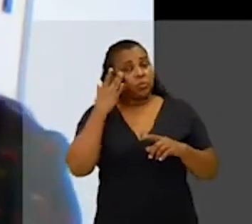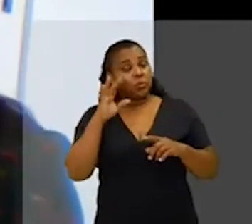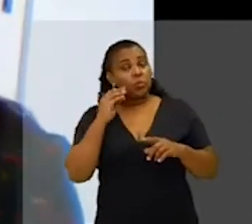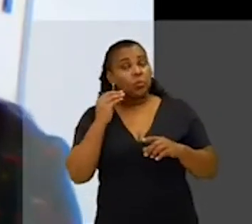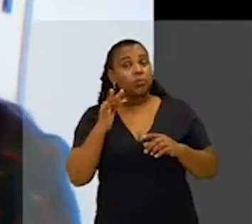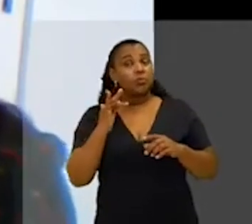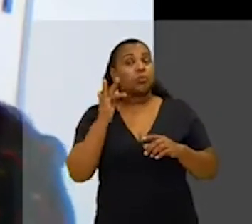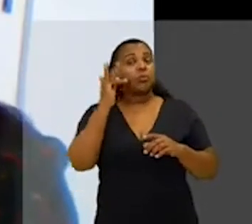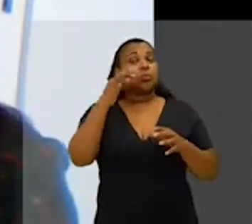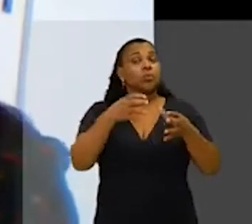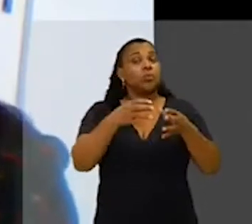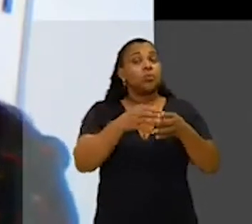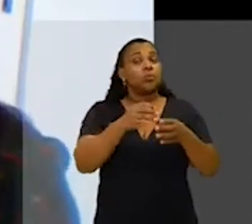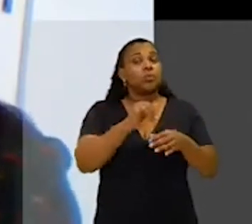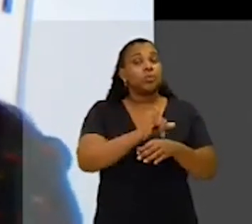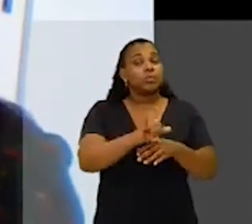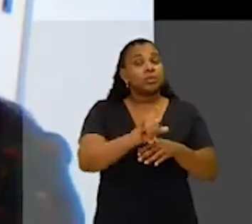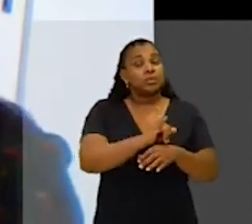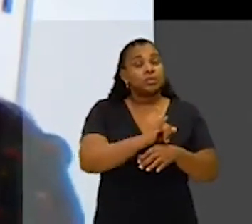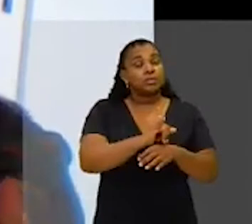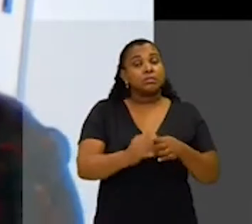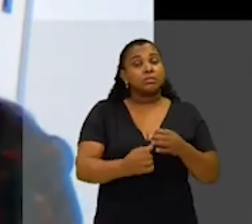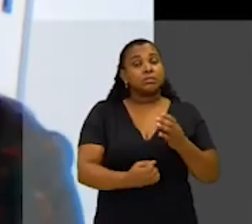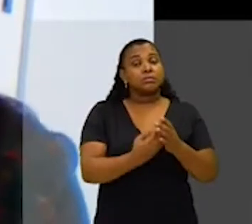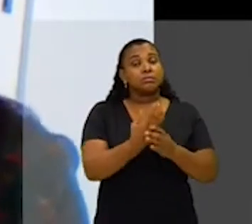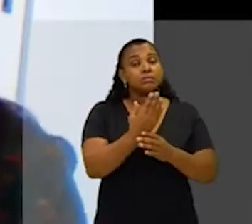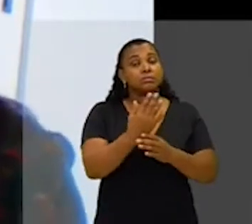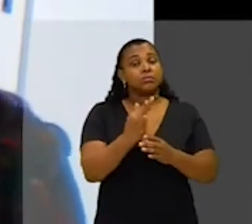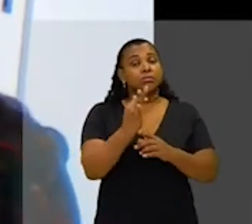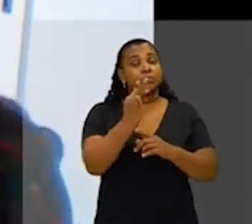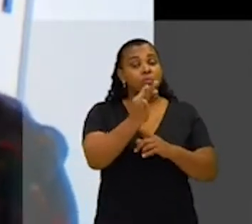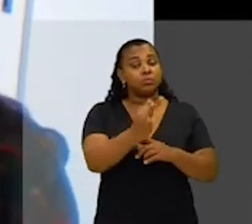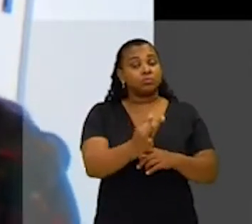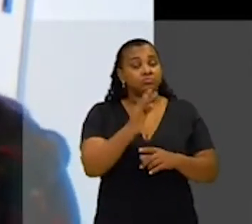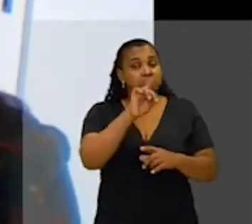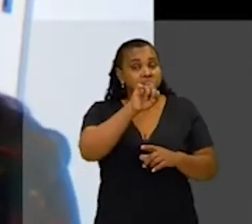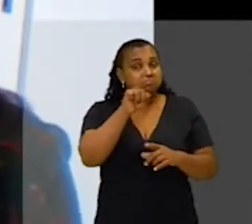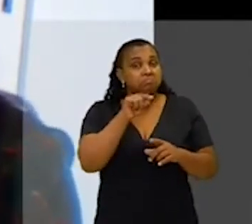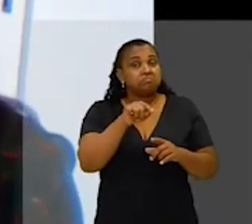as estratégias no mandato coletivo então é interessante gente acompanhar fazer isso é